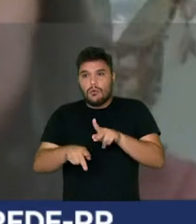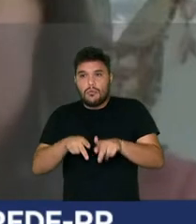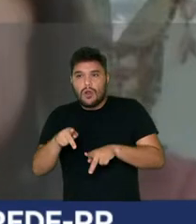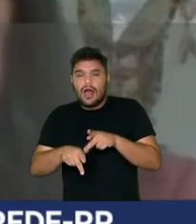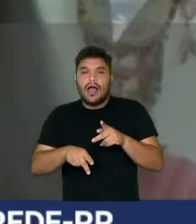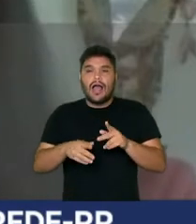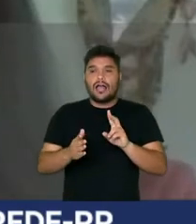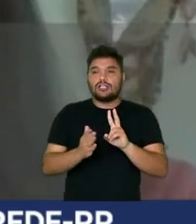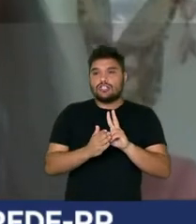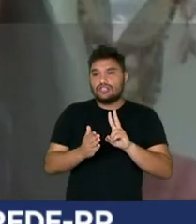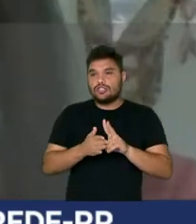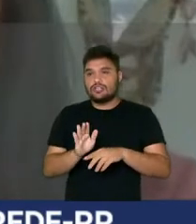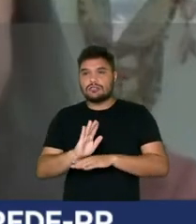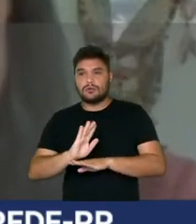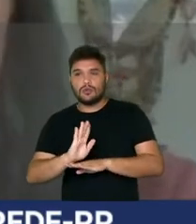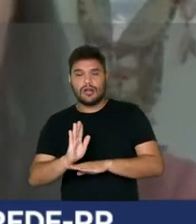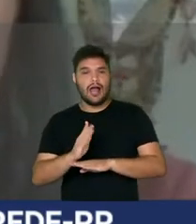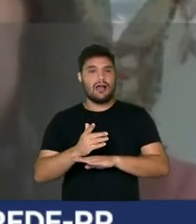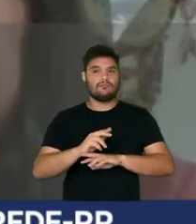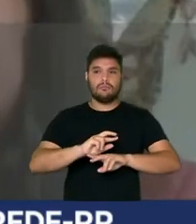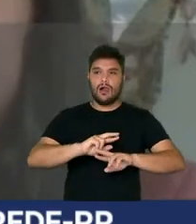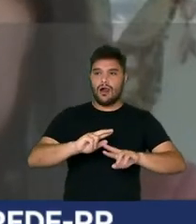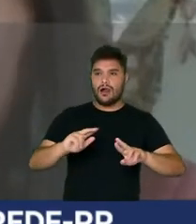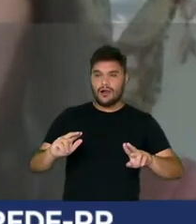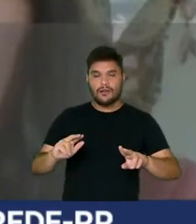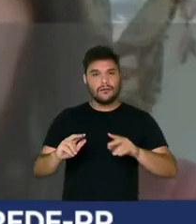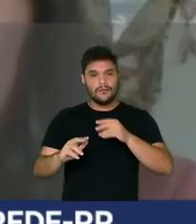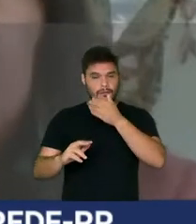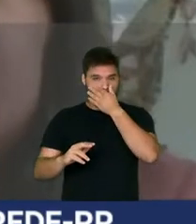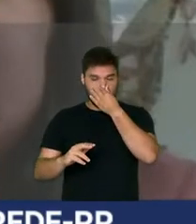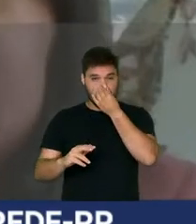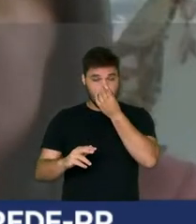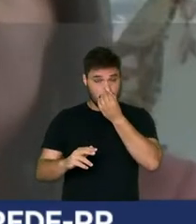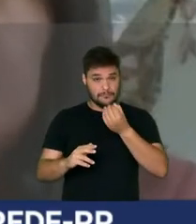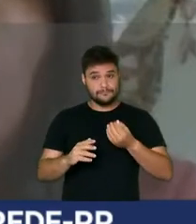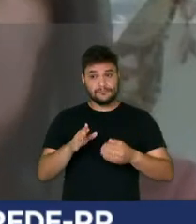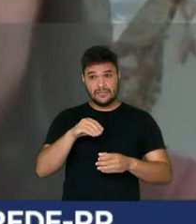VIVER A CULTURA POPULAR, INDÍ GENA, CINEMATOGRÁFICA, AUDIOVISUAIS E VÁRIOS POVOS